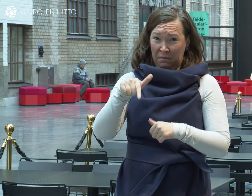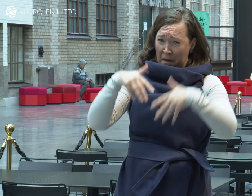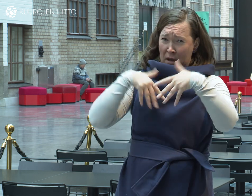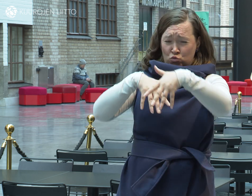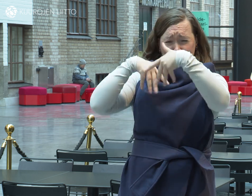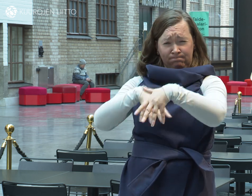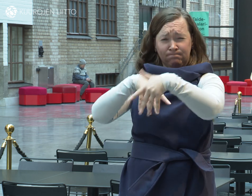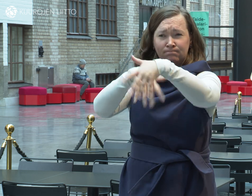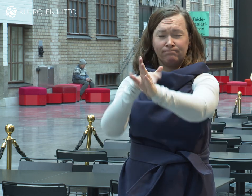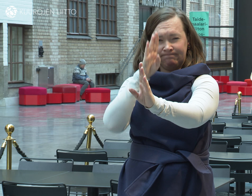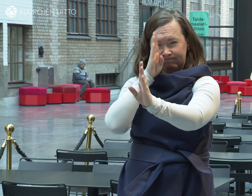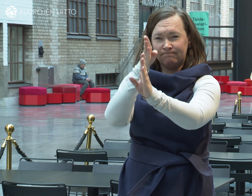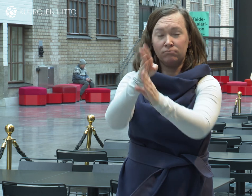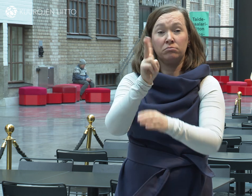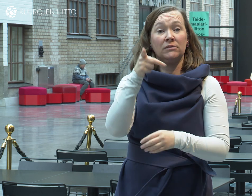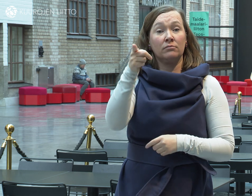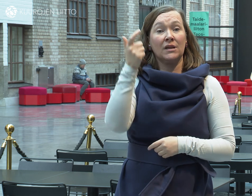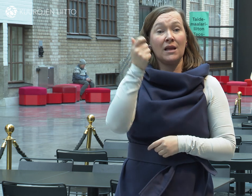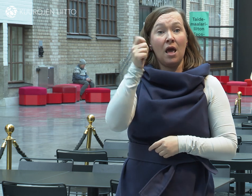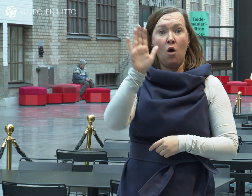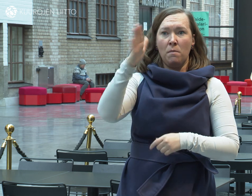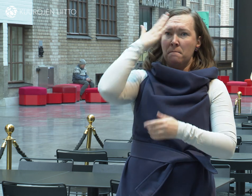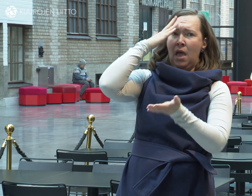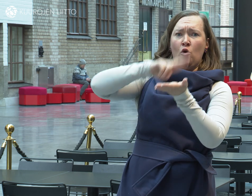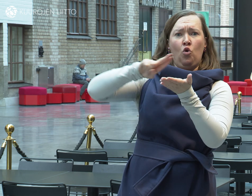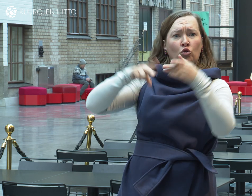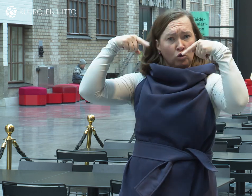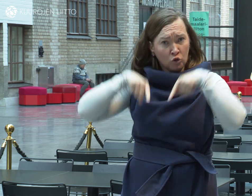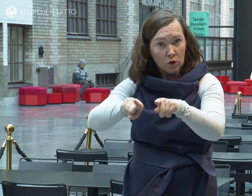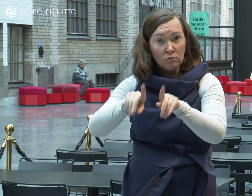Mielenosoituskulkue päättyi Kelan pääkonttoriin, -